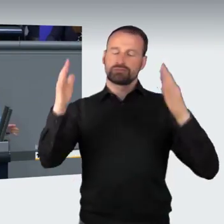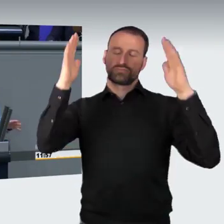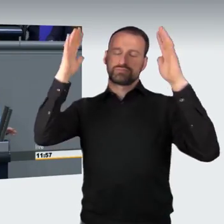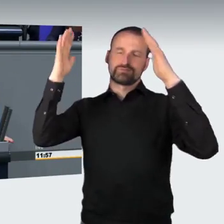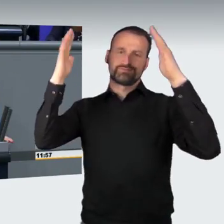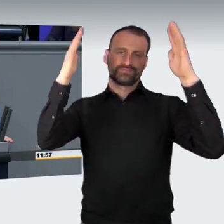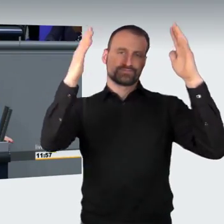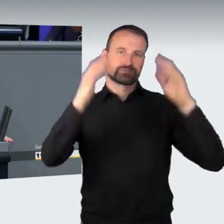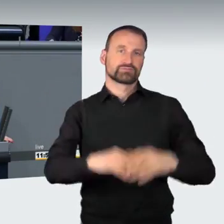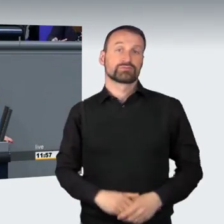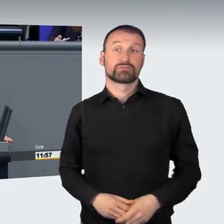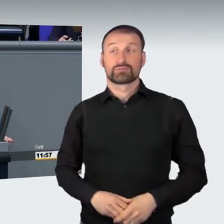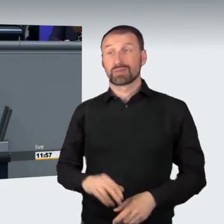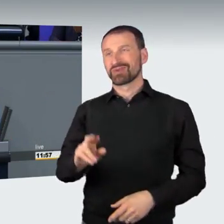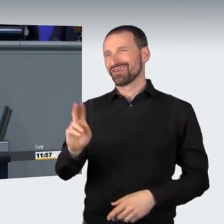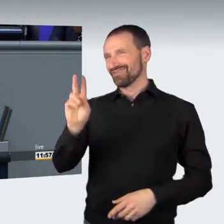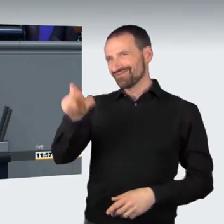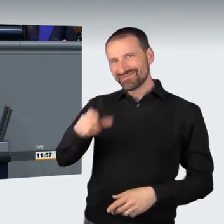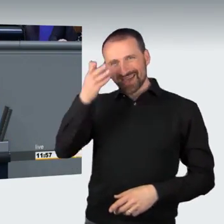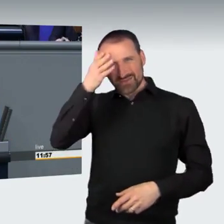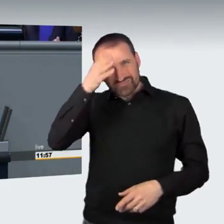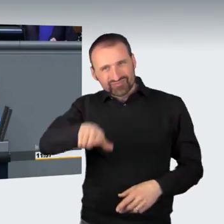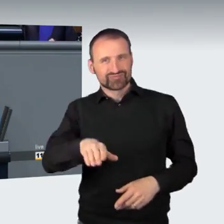Findige Vermieter setzen aber alles daran, Mieterinnen und Mieter